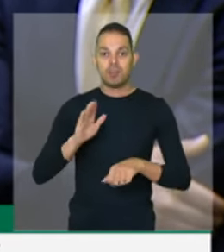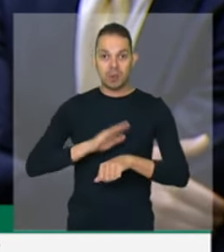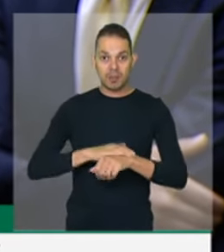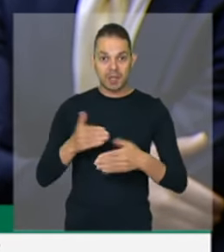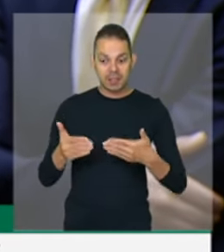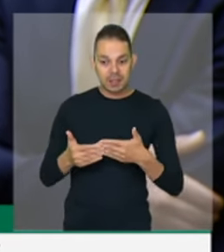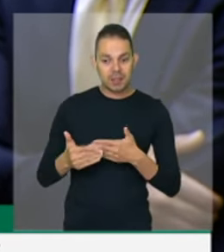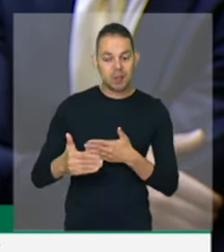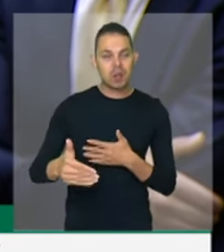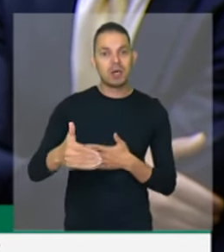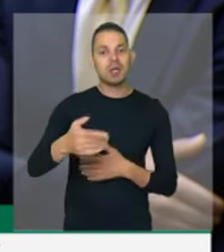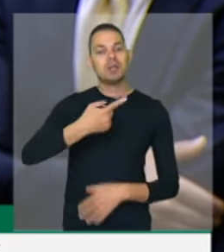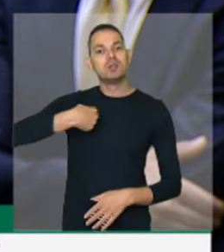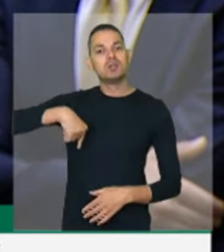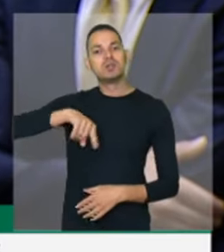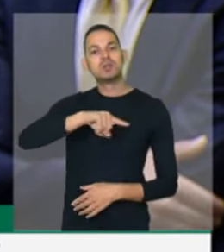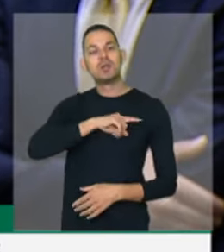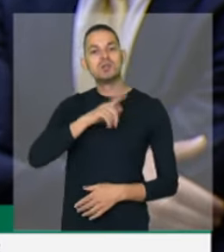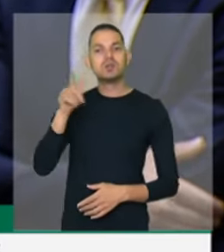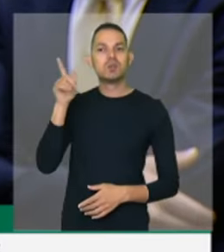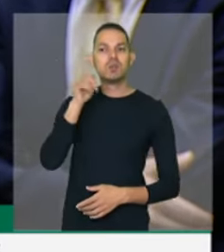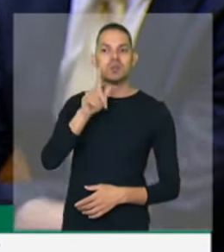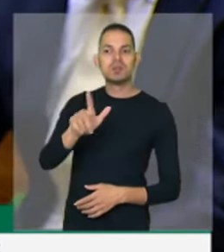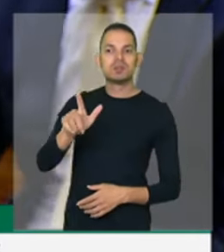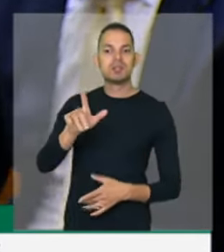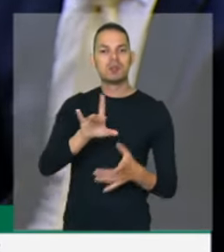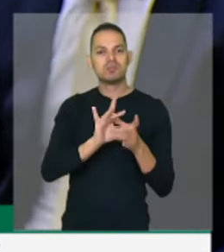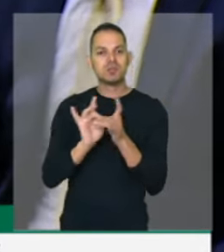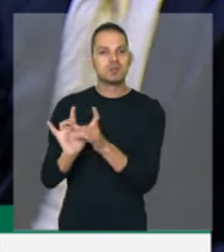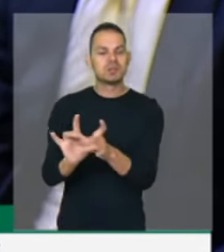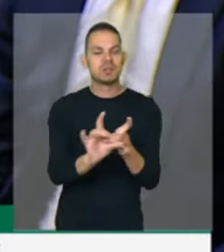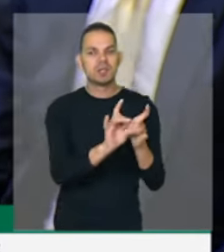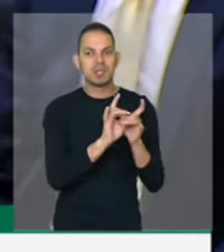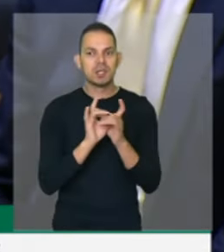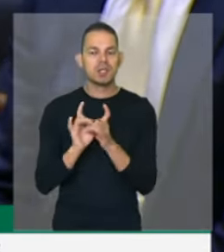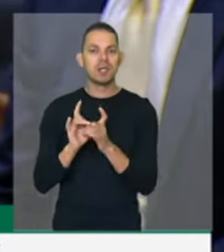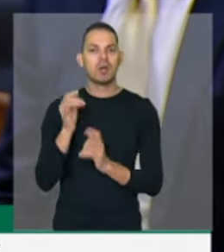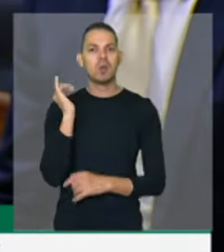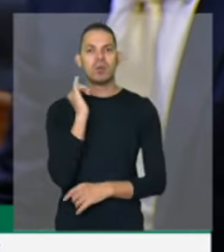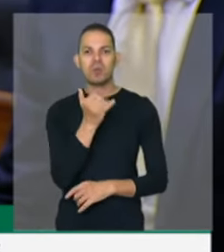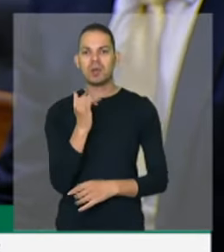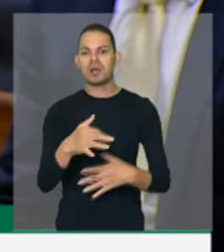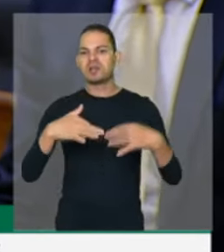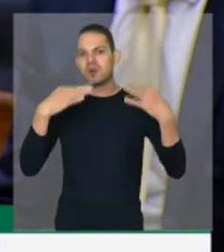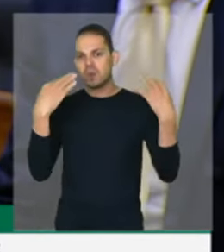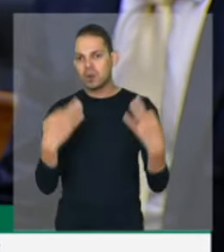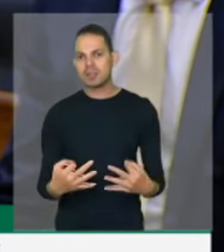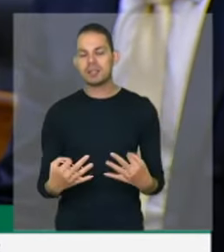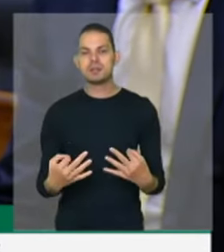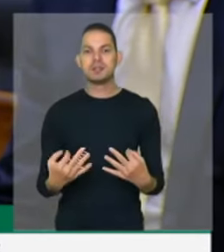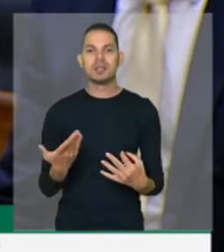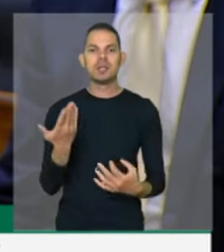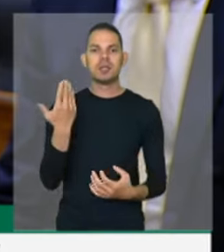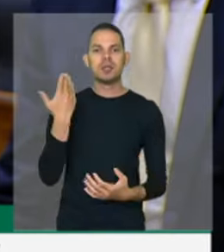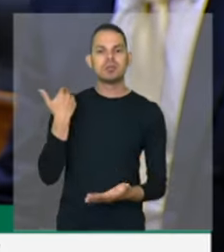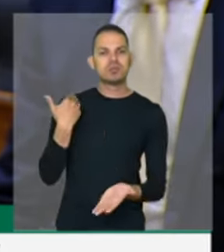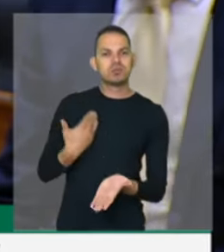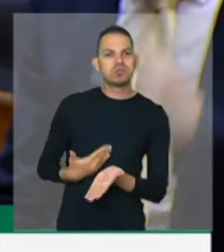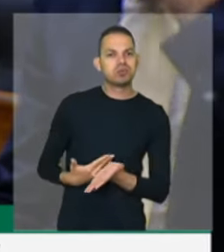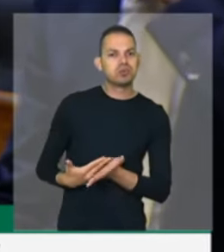CONSIGA UMA UNIÃO... UMA NARRATIVA CORRETA QUE DESDE O INÍCIO A GENTE VIVERIA HOJE OUTRA REALIDADE SE DESDE O